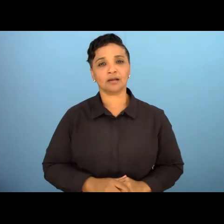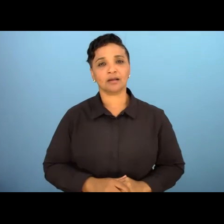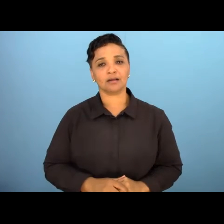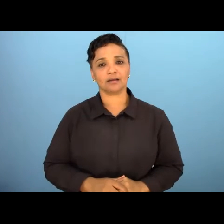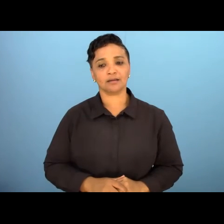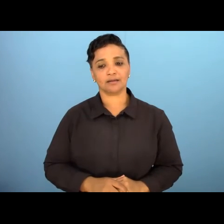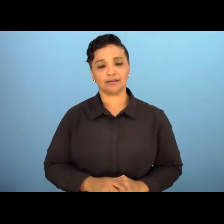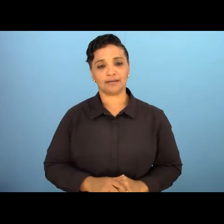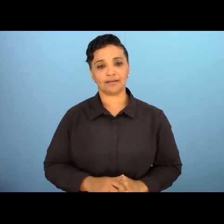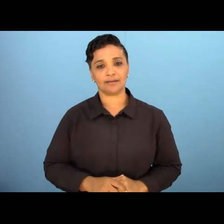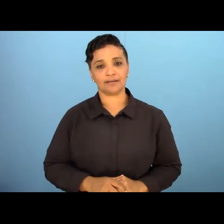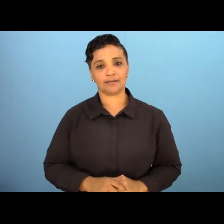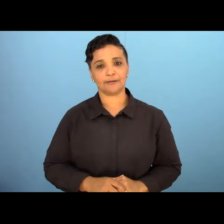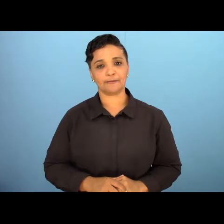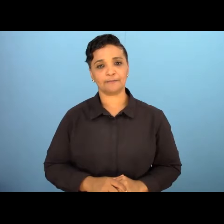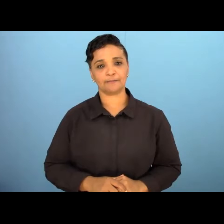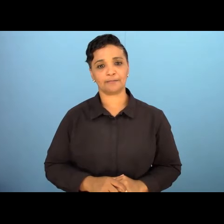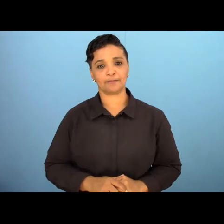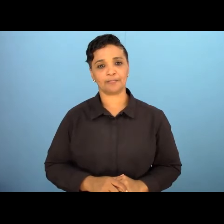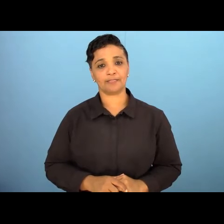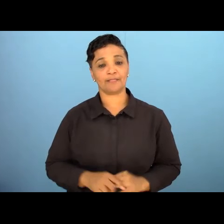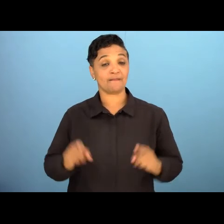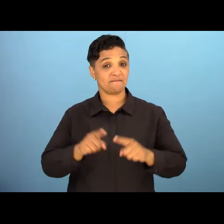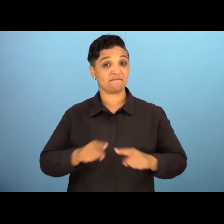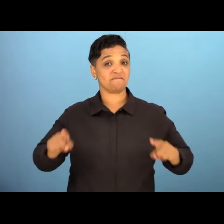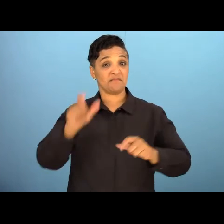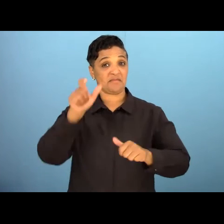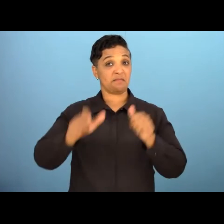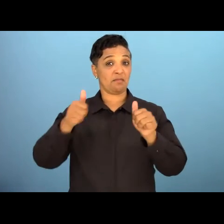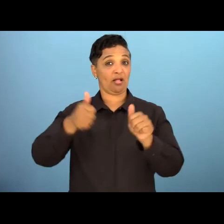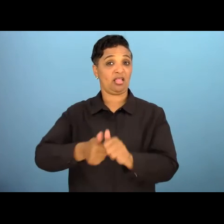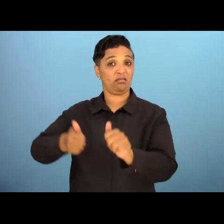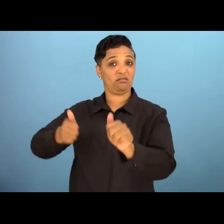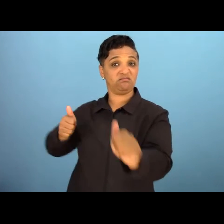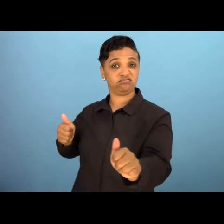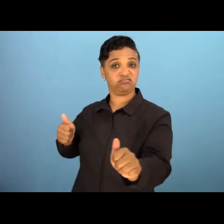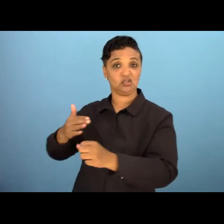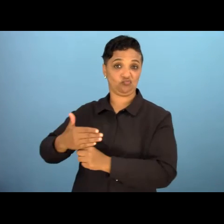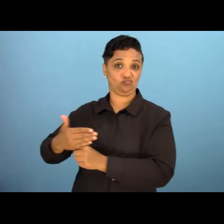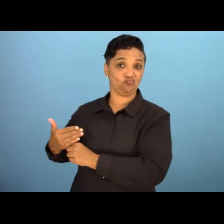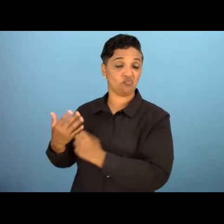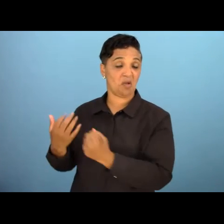conexión entre el PD y el gobierno y como OSC han sido reelegidas porque son temas interesantes que han cambiado y los temas de las personas con discapacidad se quedan atrás durante este.